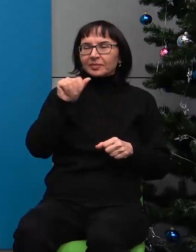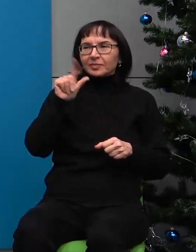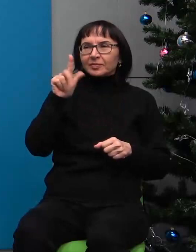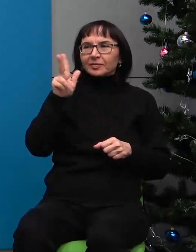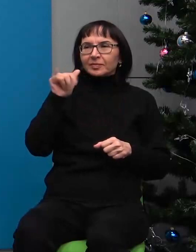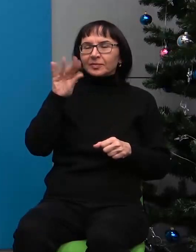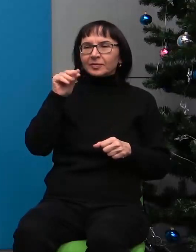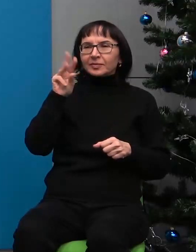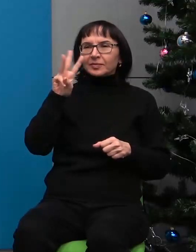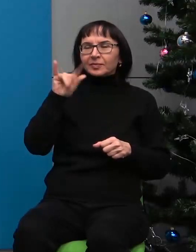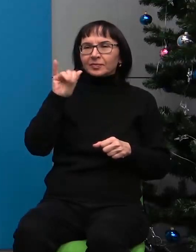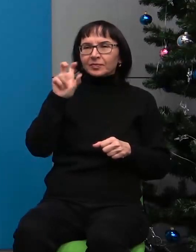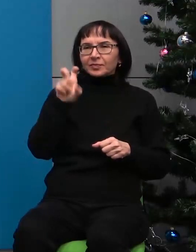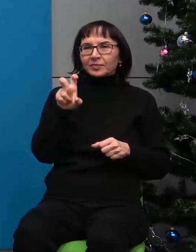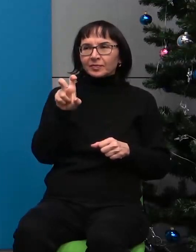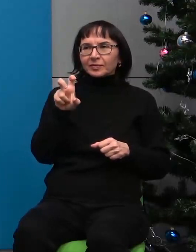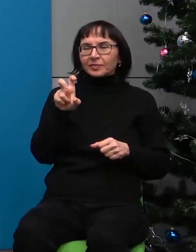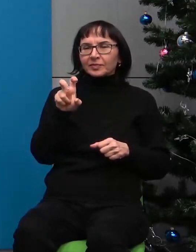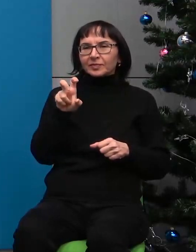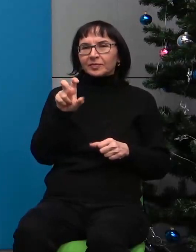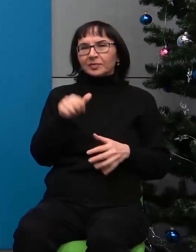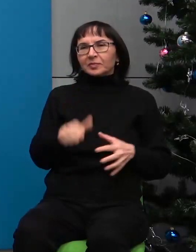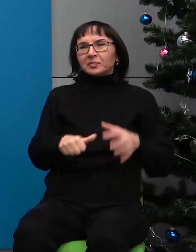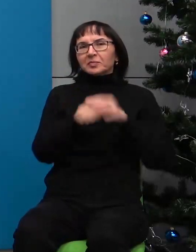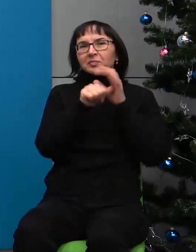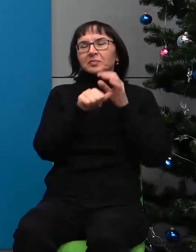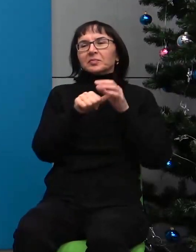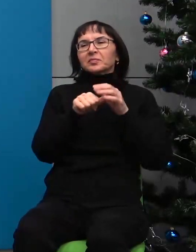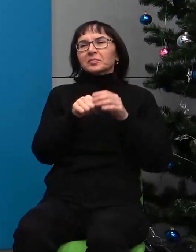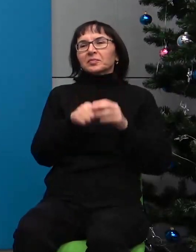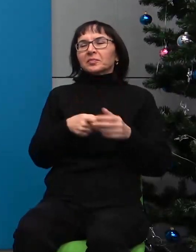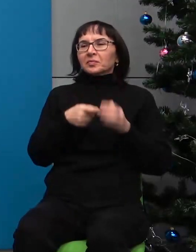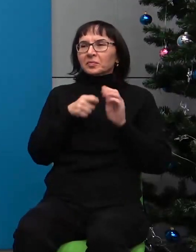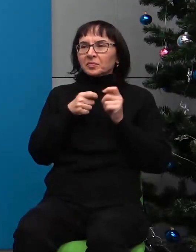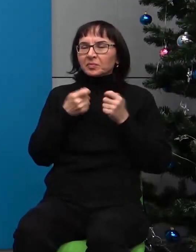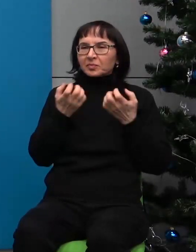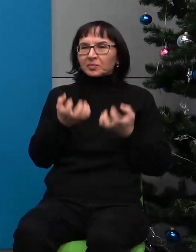dla niektórych nawet taki guru motywacji, który napisał do mnie kiedyś,